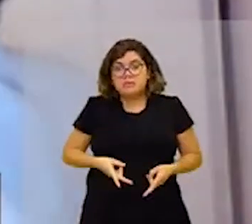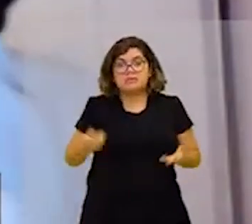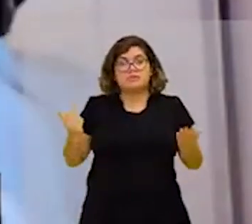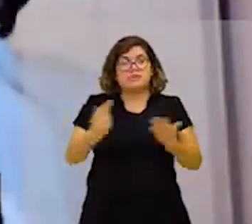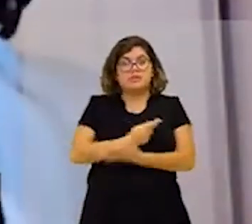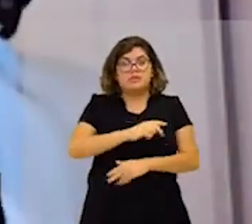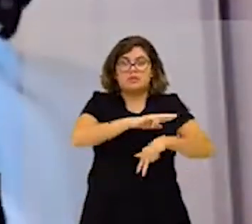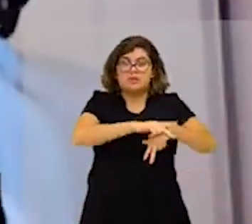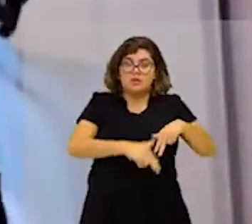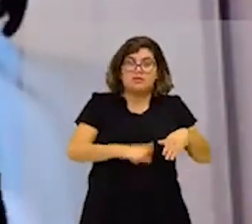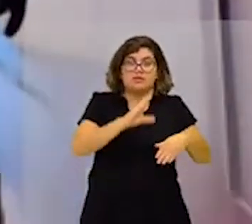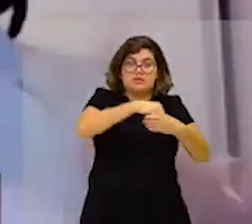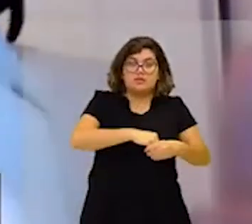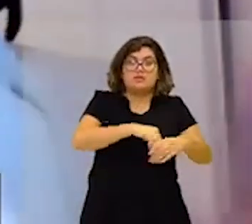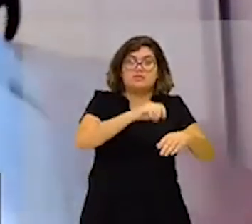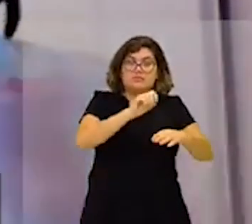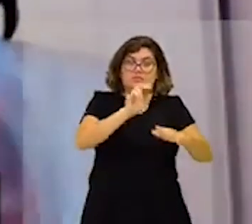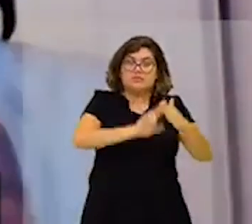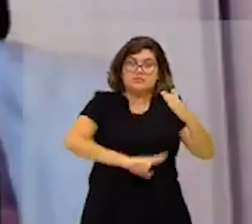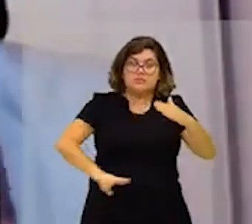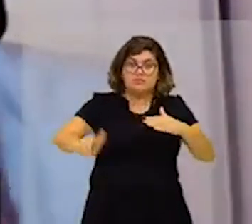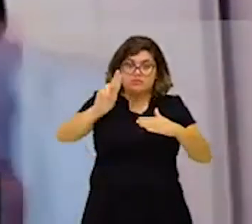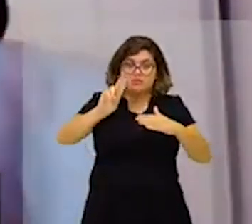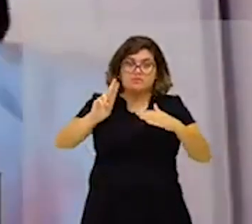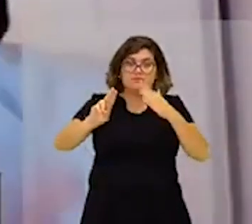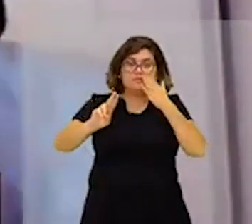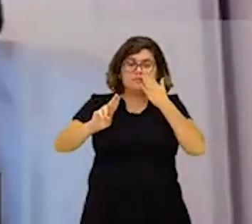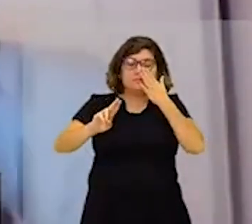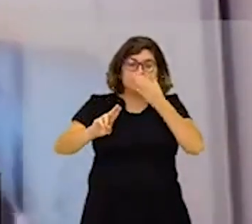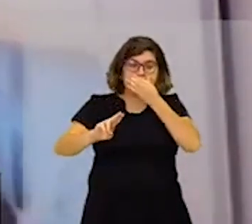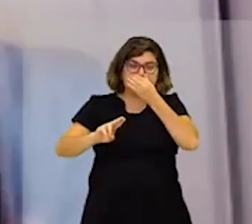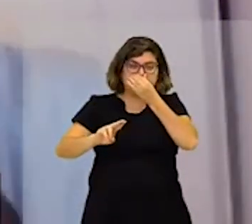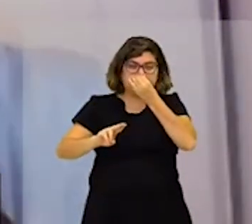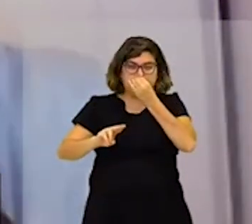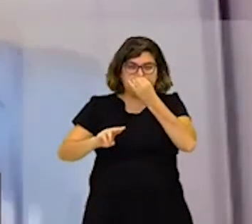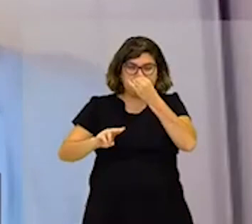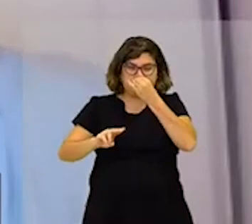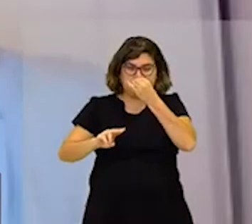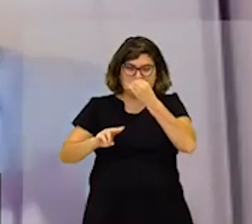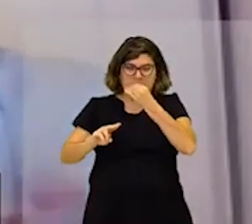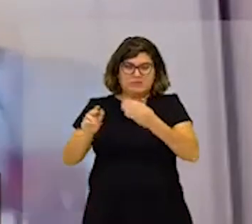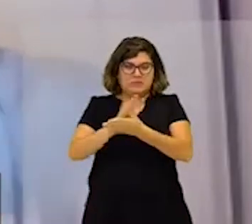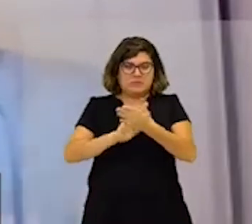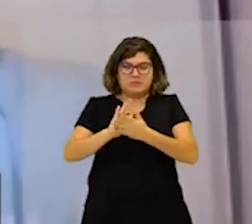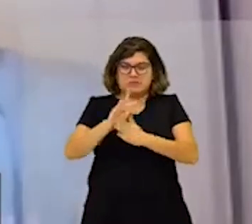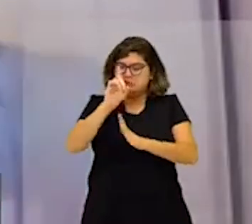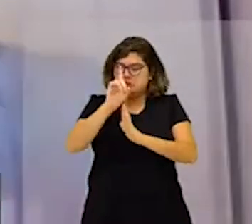nas universidades nunca houve nenhum tipo de direito concedido direitos que são inclusive